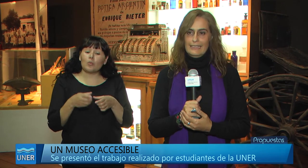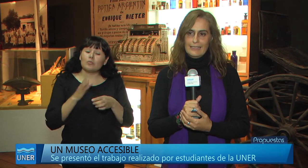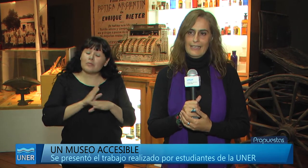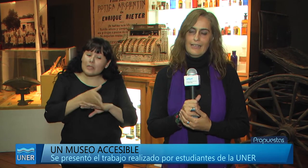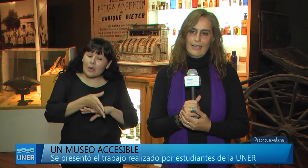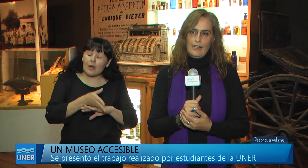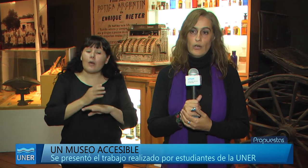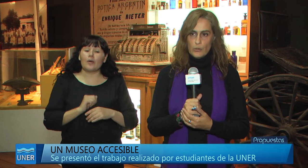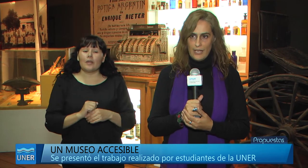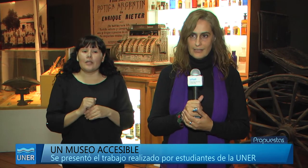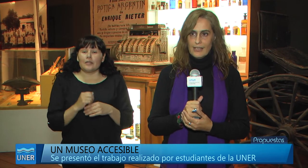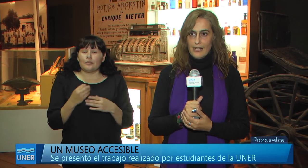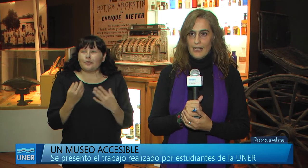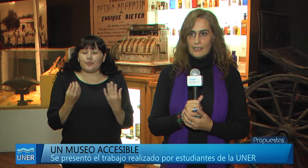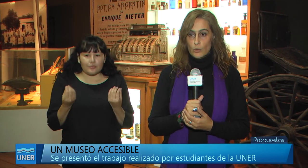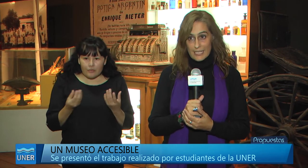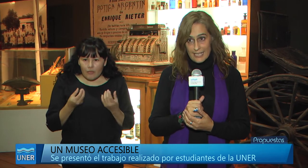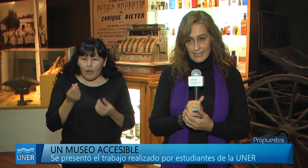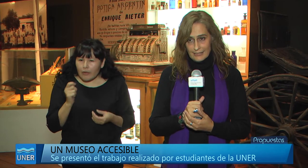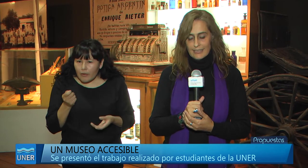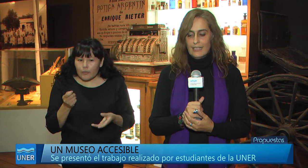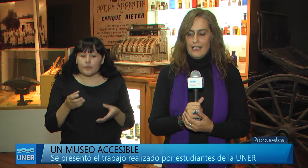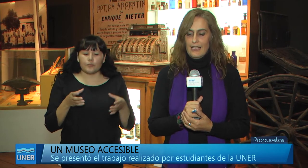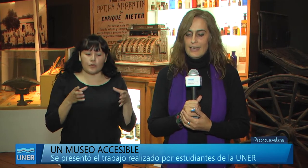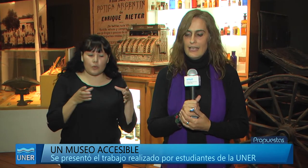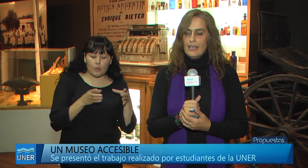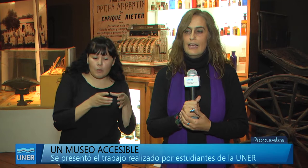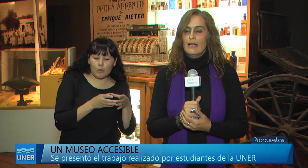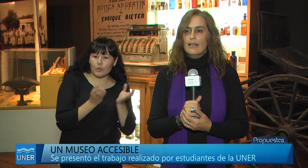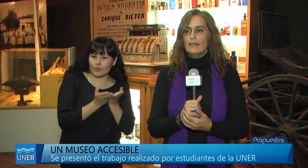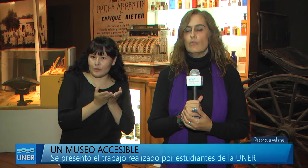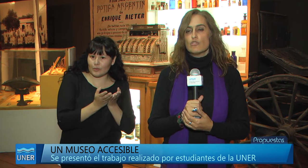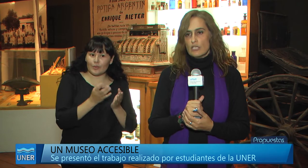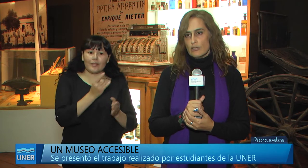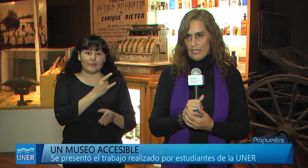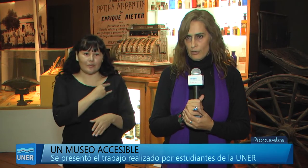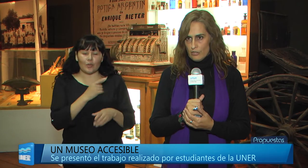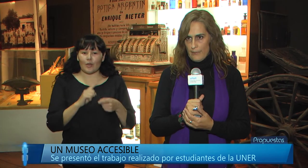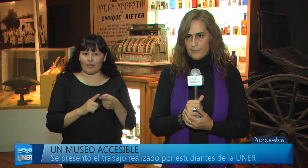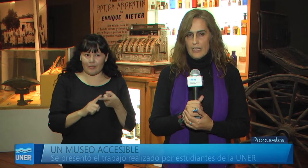entre los estudiantes de la TUILSA y el Museo de San José.